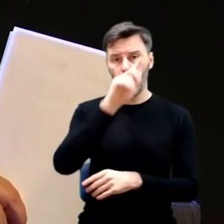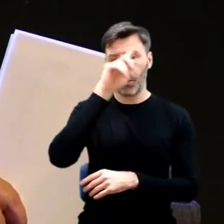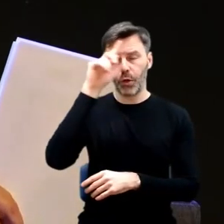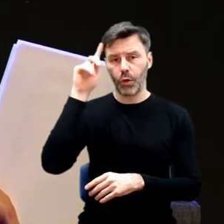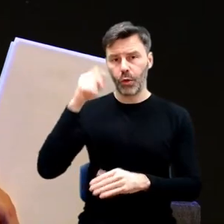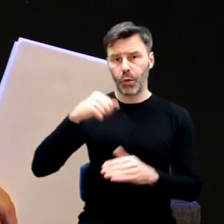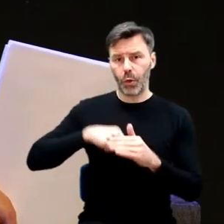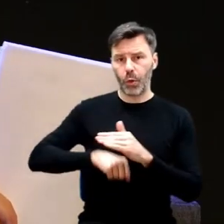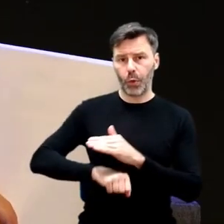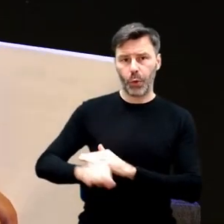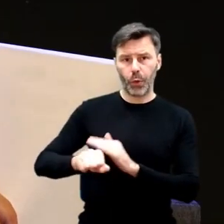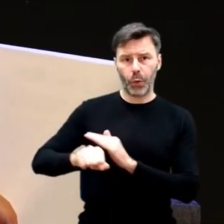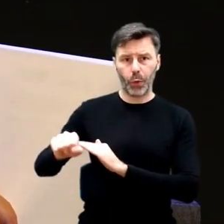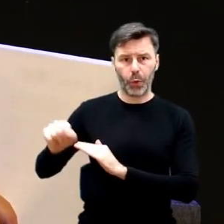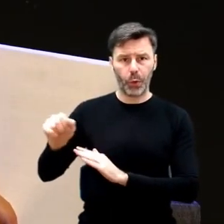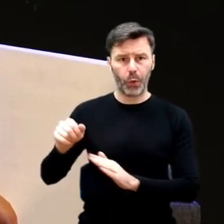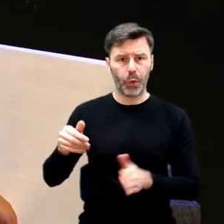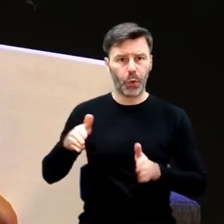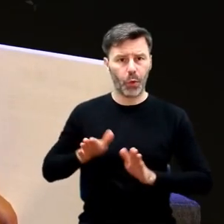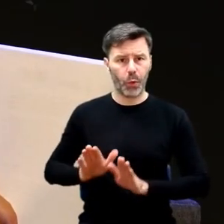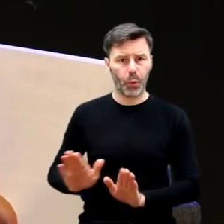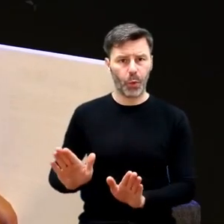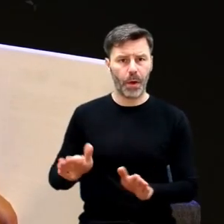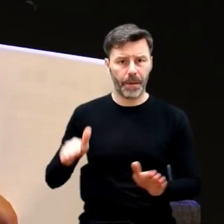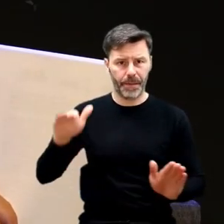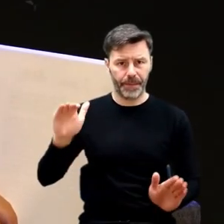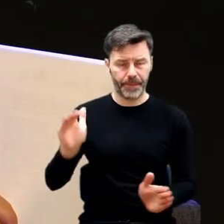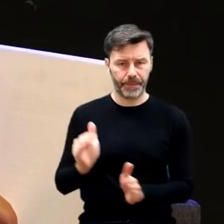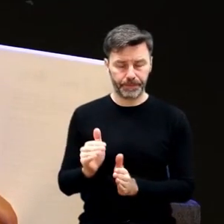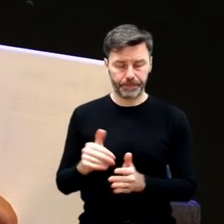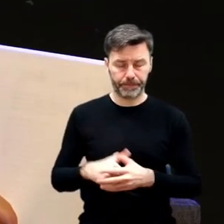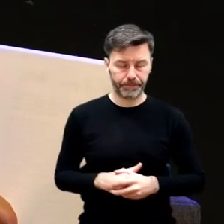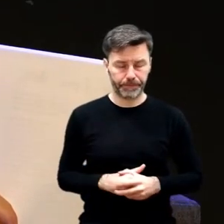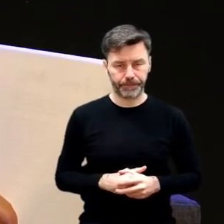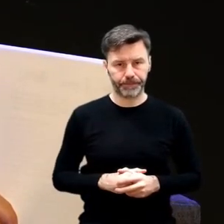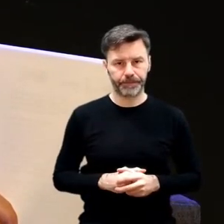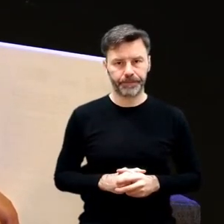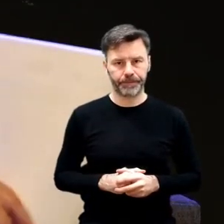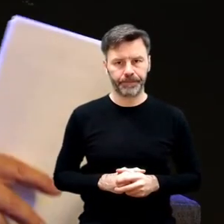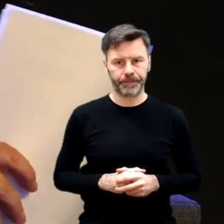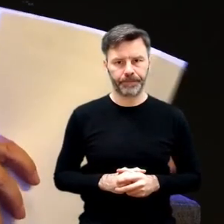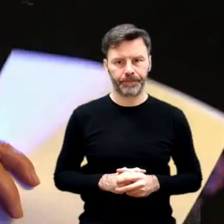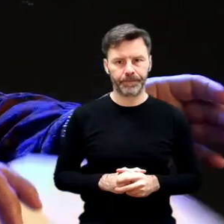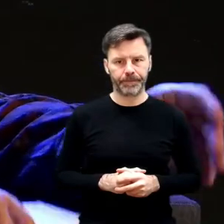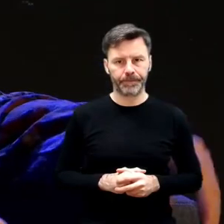ale też w przypadku duży wpływ na szanse rozwojowe miast